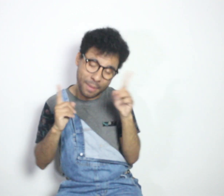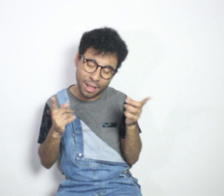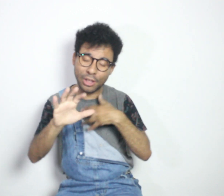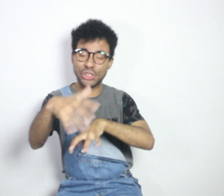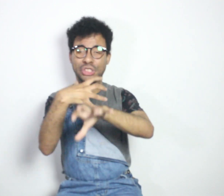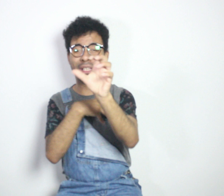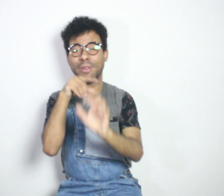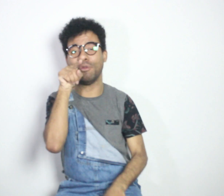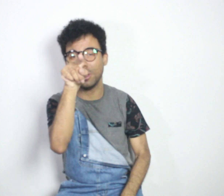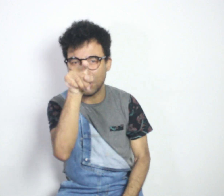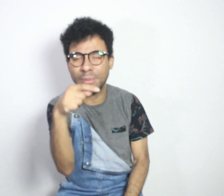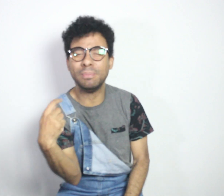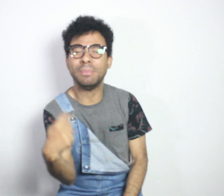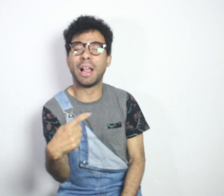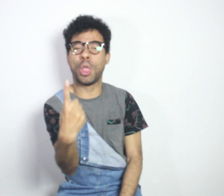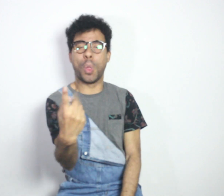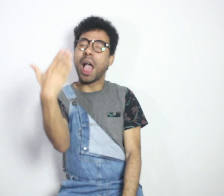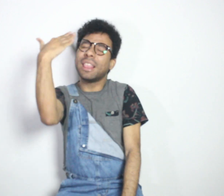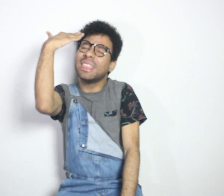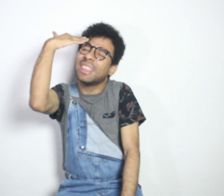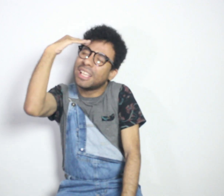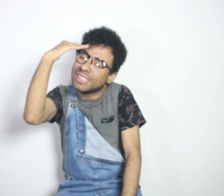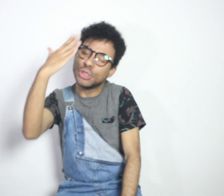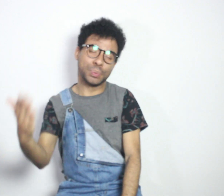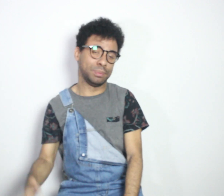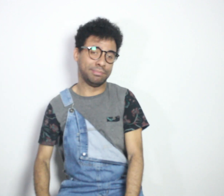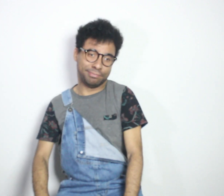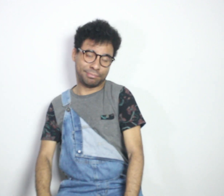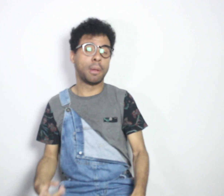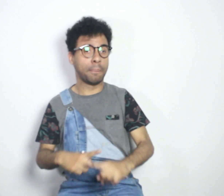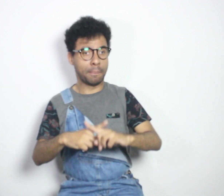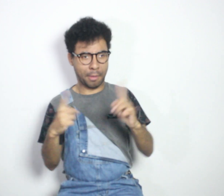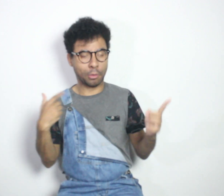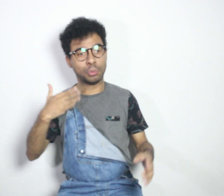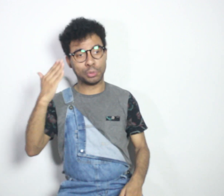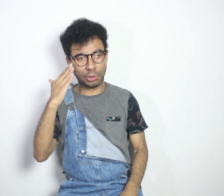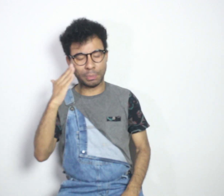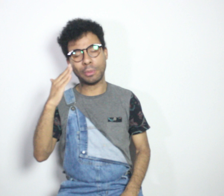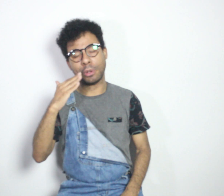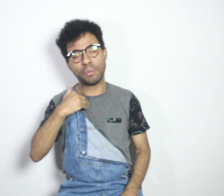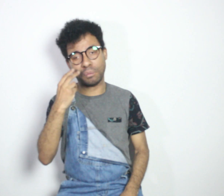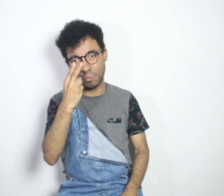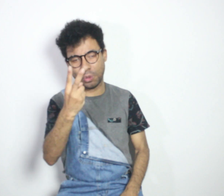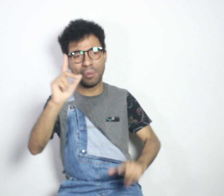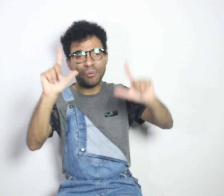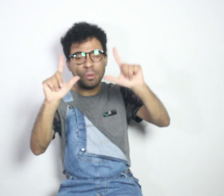Mas empatia você! precisa um entender! Mas eu sei ! assistir tv .